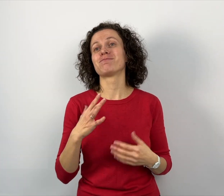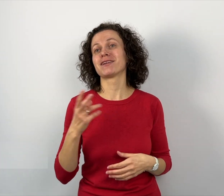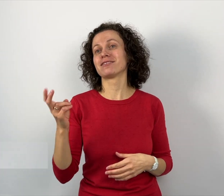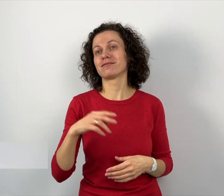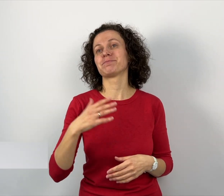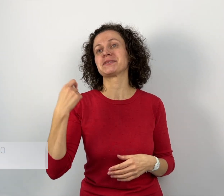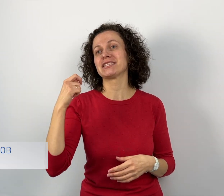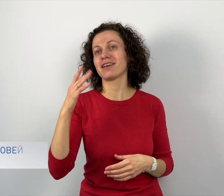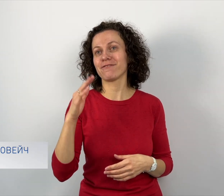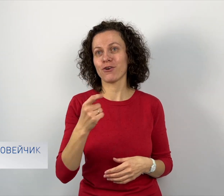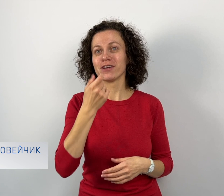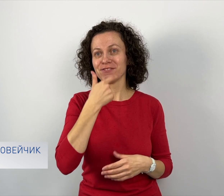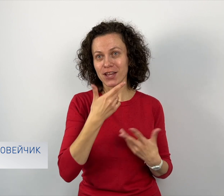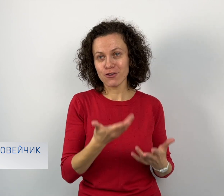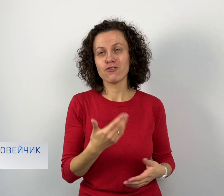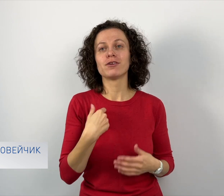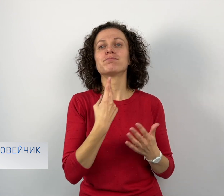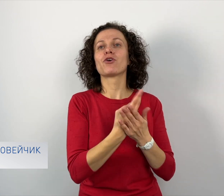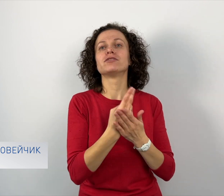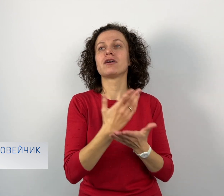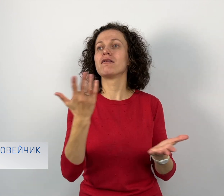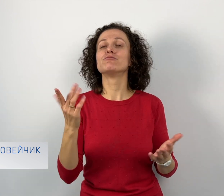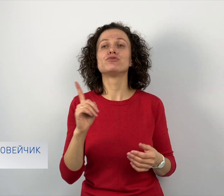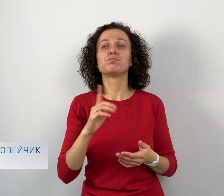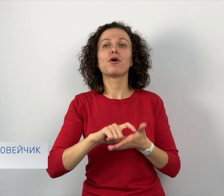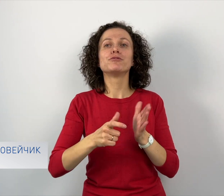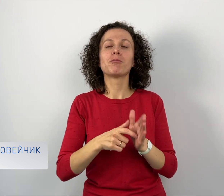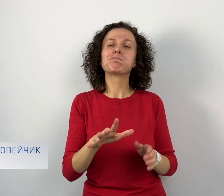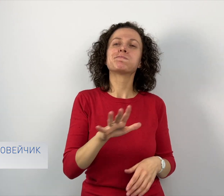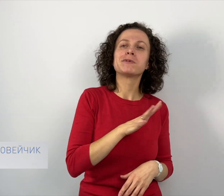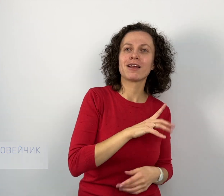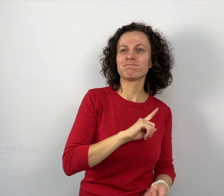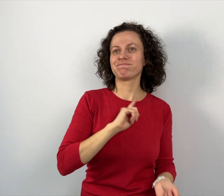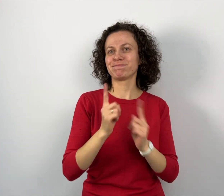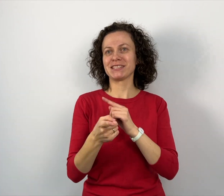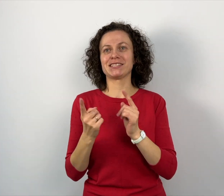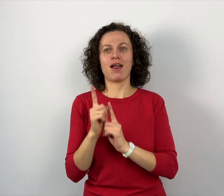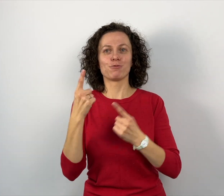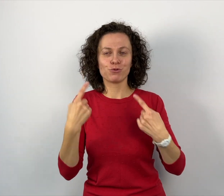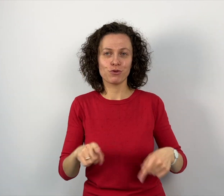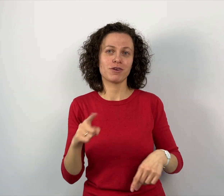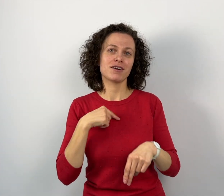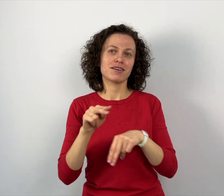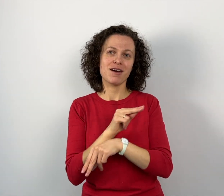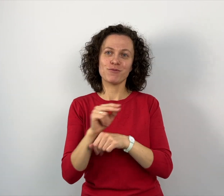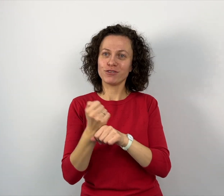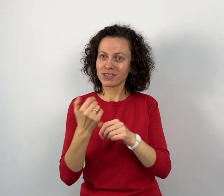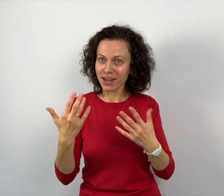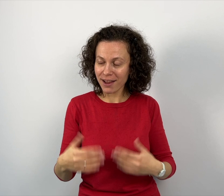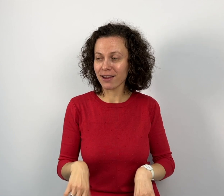Сегодня у нас был президент ВОГ Станислав Александрович Иванов, показали ему помещение после ремонта,